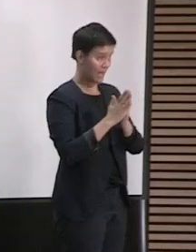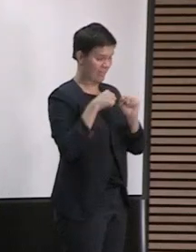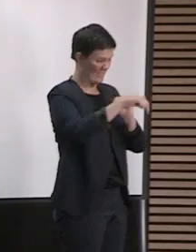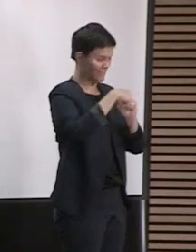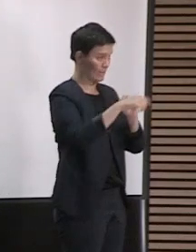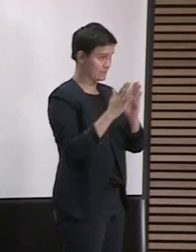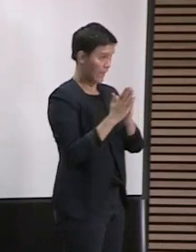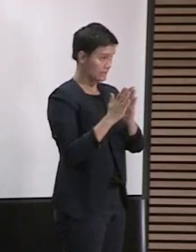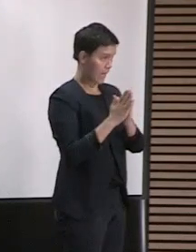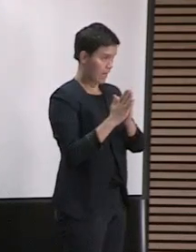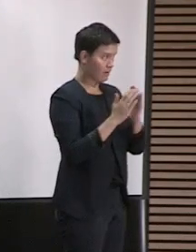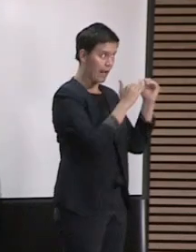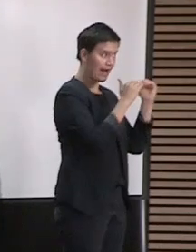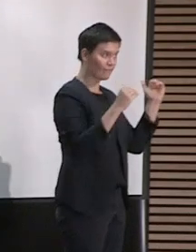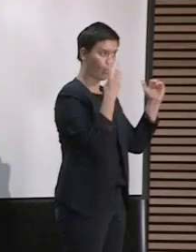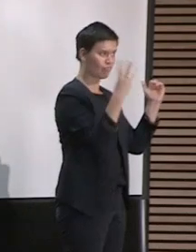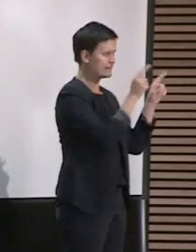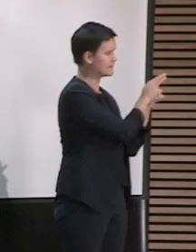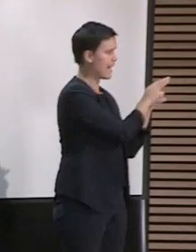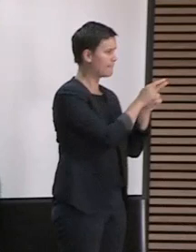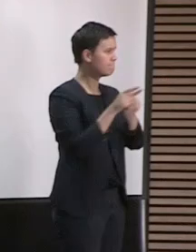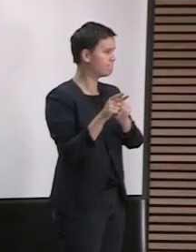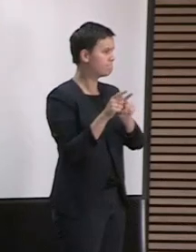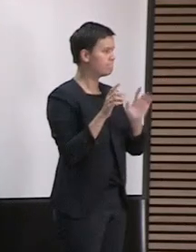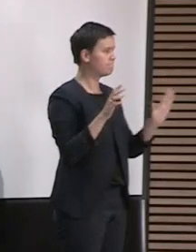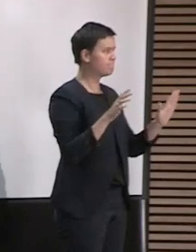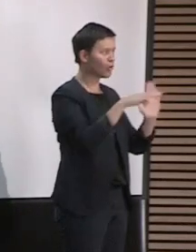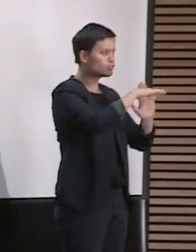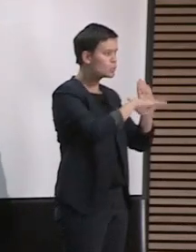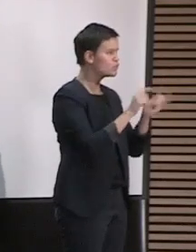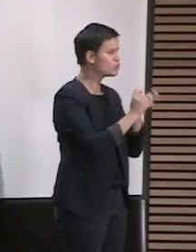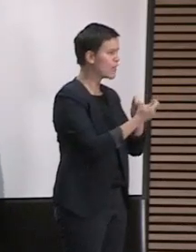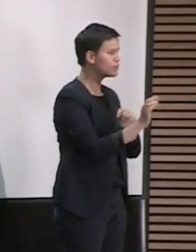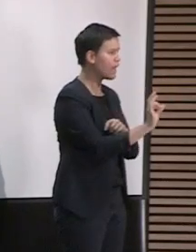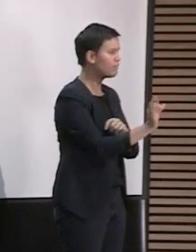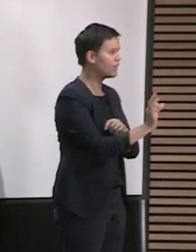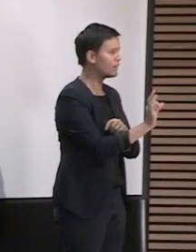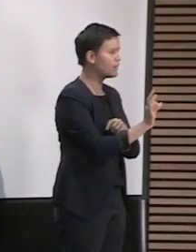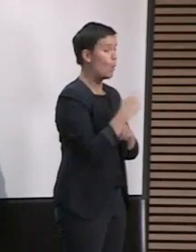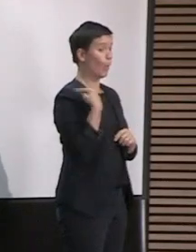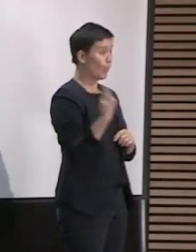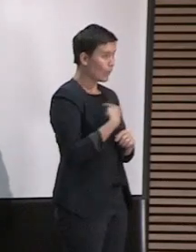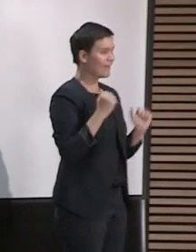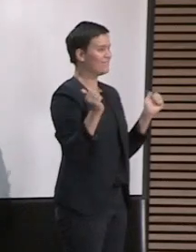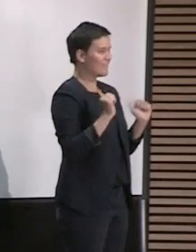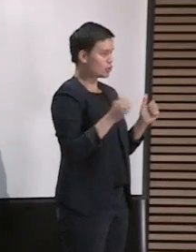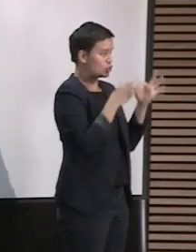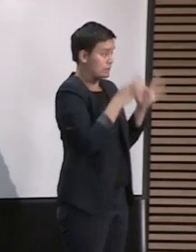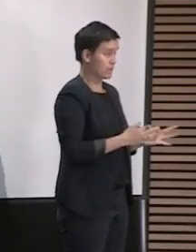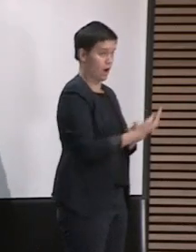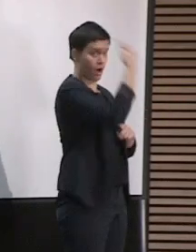Tamaki Makaurau mo tenei wiki,